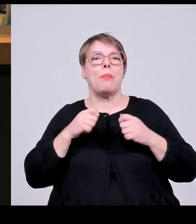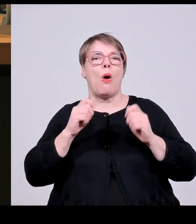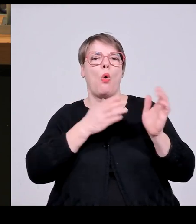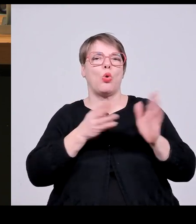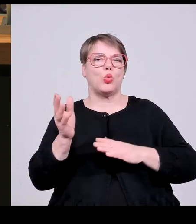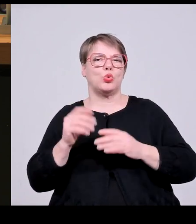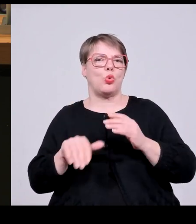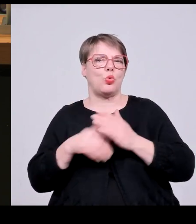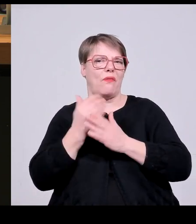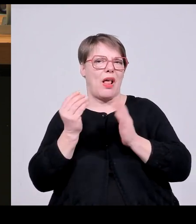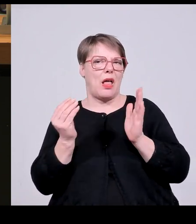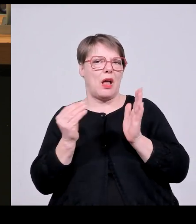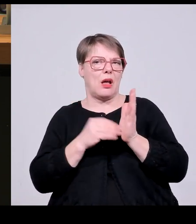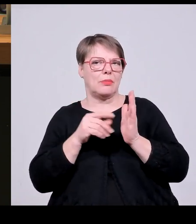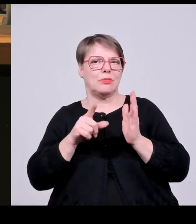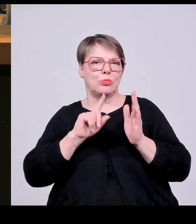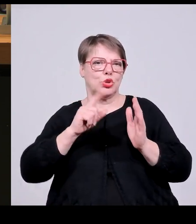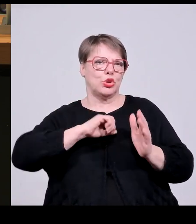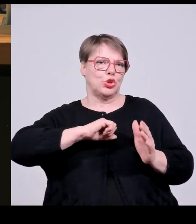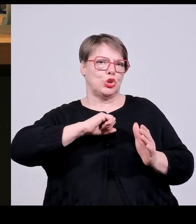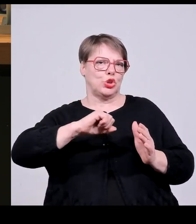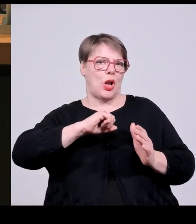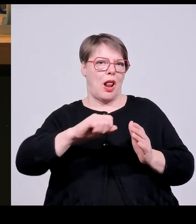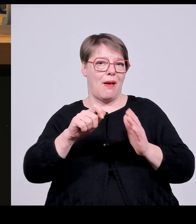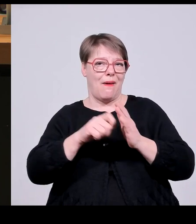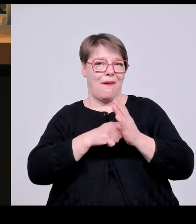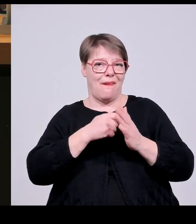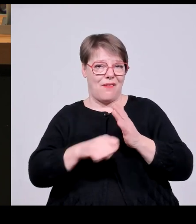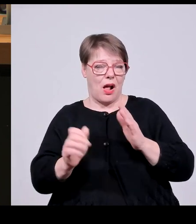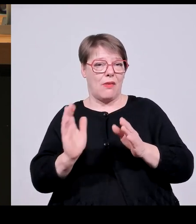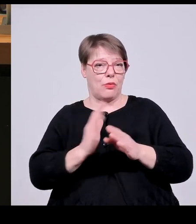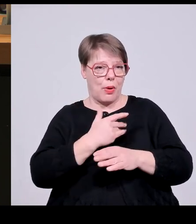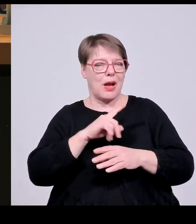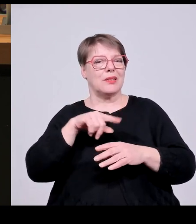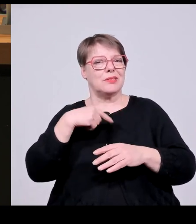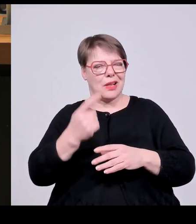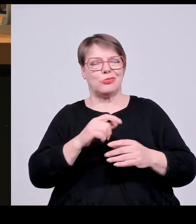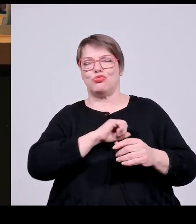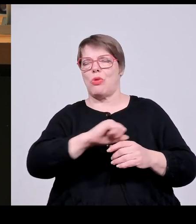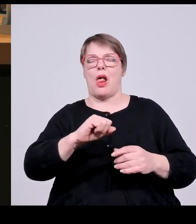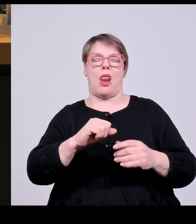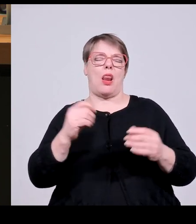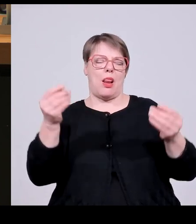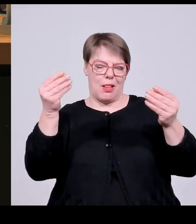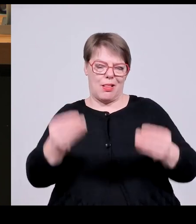Verwaltung und die muss genutzt werden, um Bebauungsplanverfahren abzuschließen, die hängen geblieben